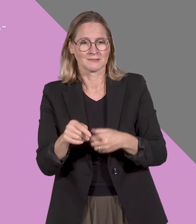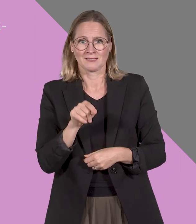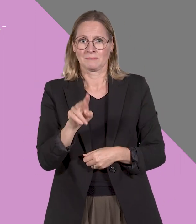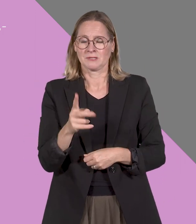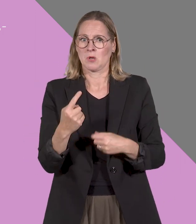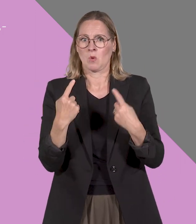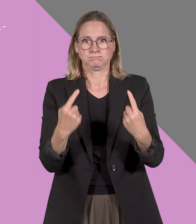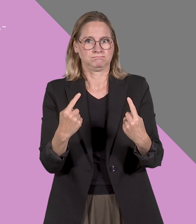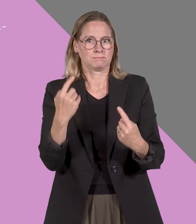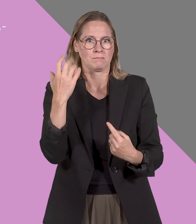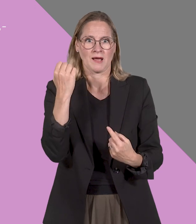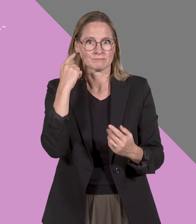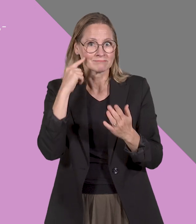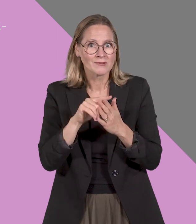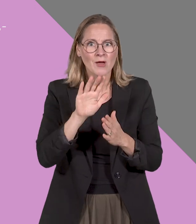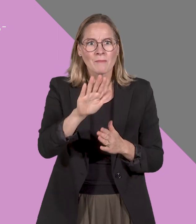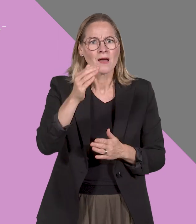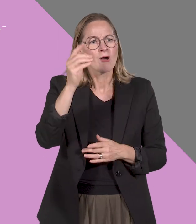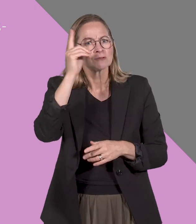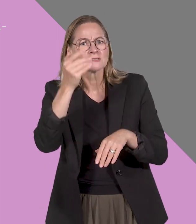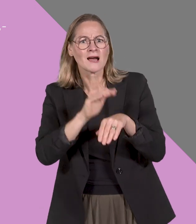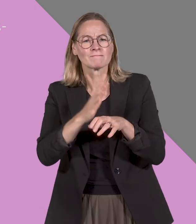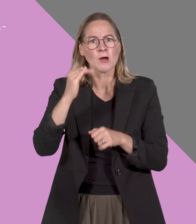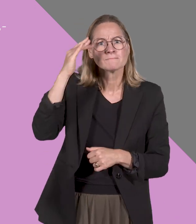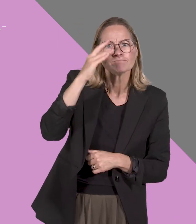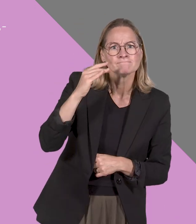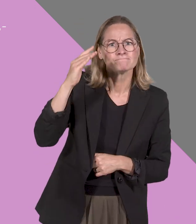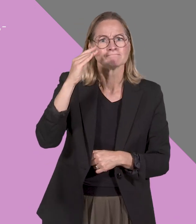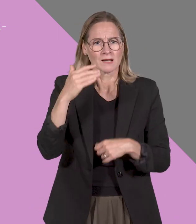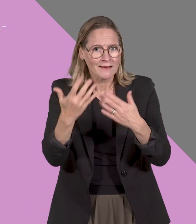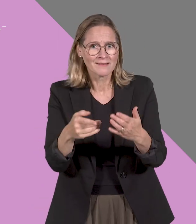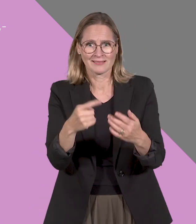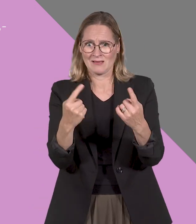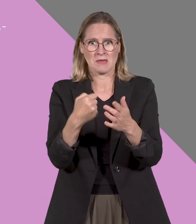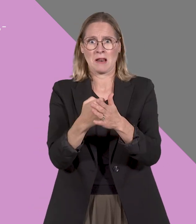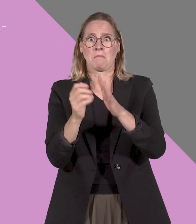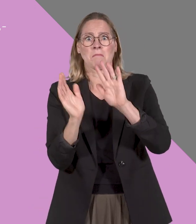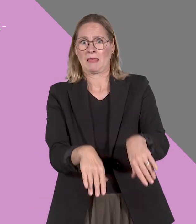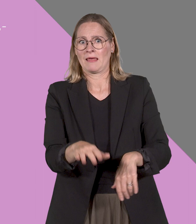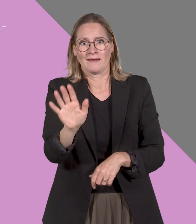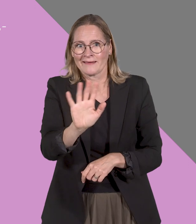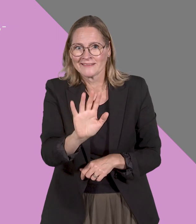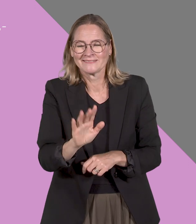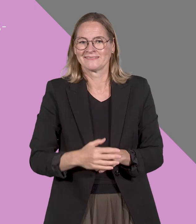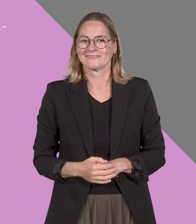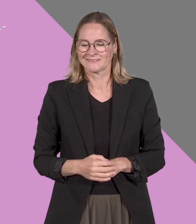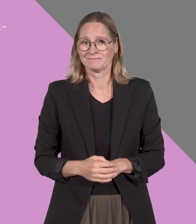Kyseessä on ainutlaatuinen mahdollisuus pohtia omaa osaamistasi, - joten tätä tilaisuutta ei kannata jättää käyttämättä!